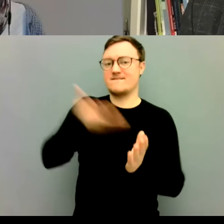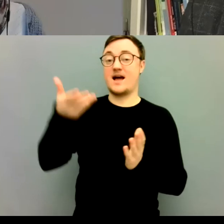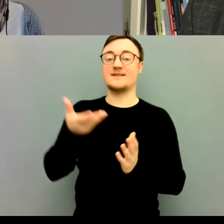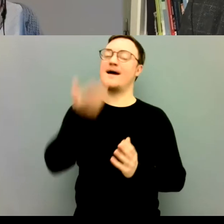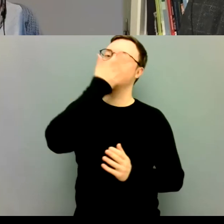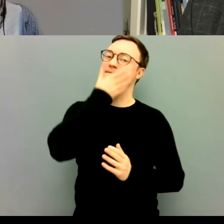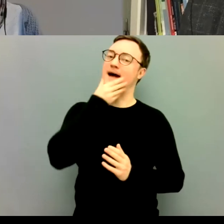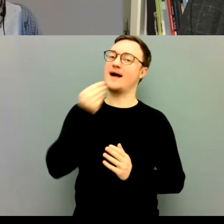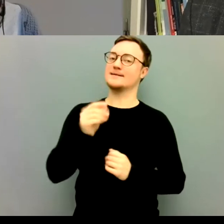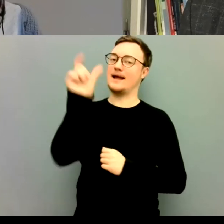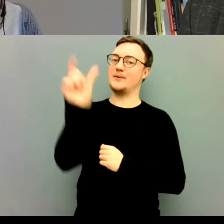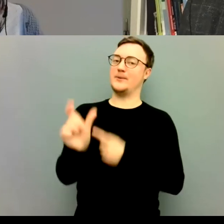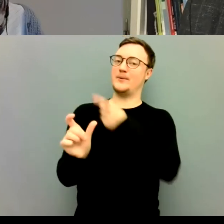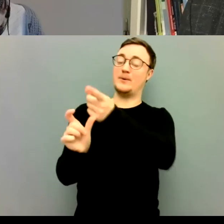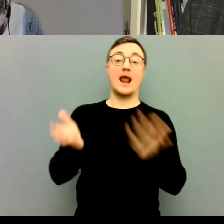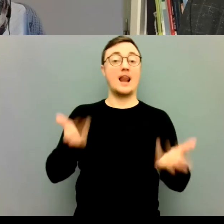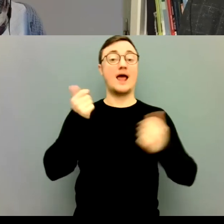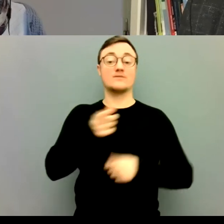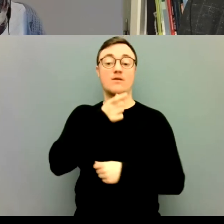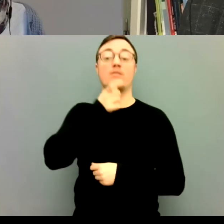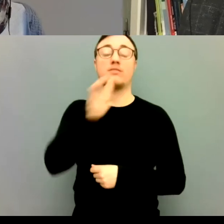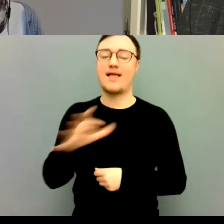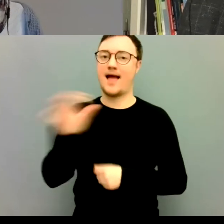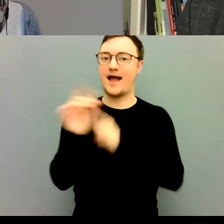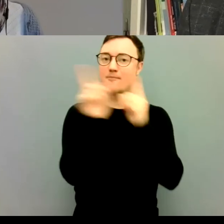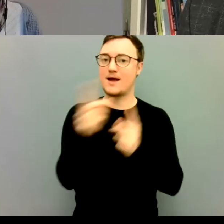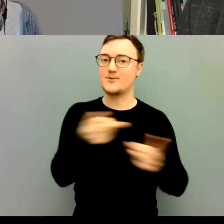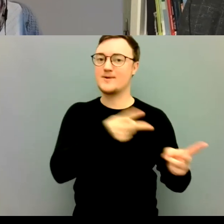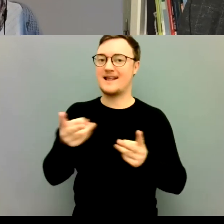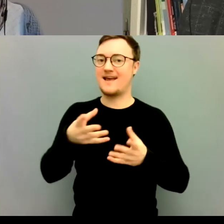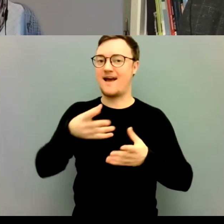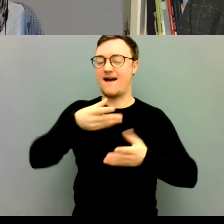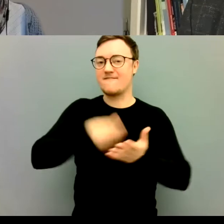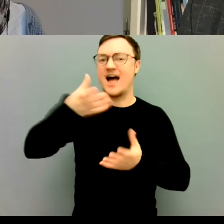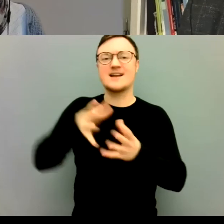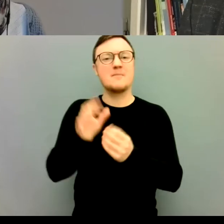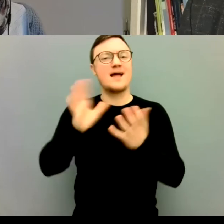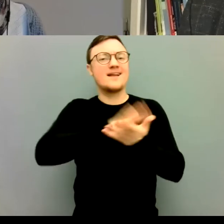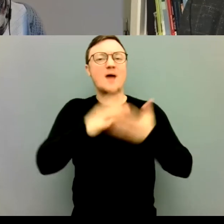Det är vackra ord som är lätta att uttala, men vad innebär de i-